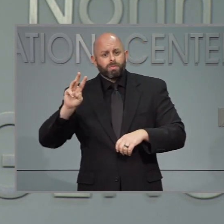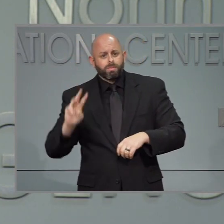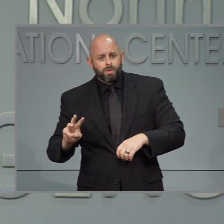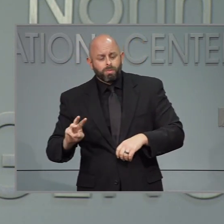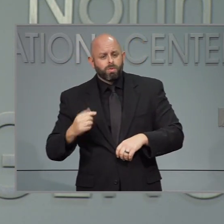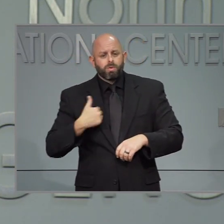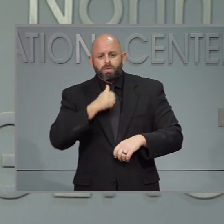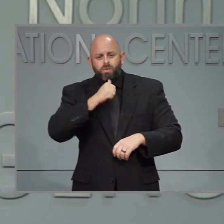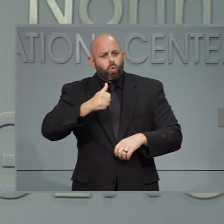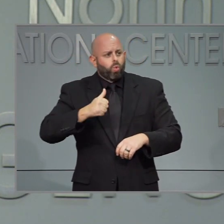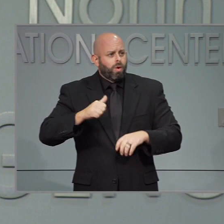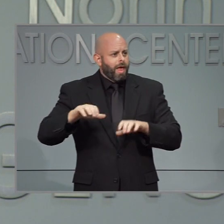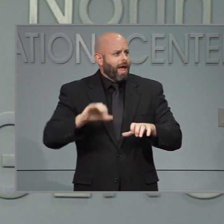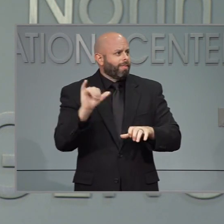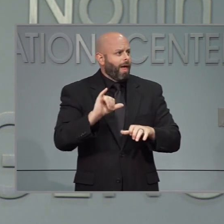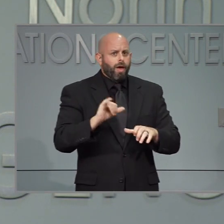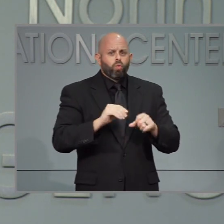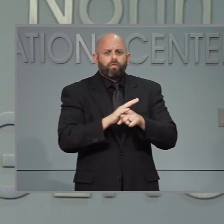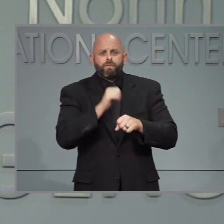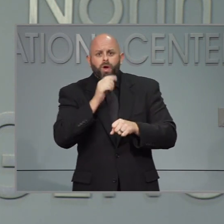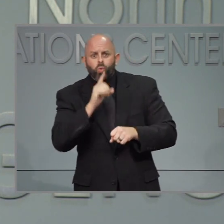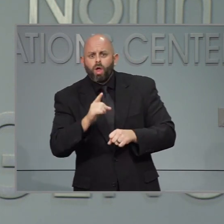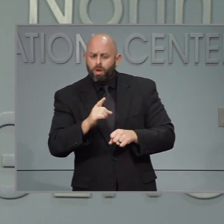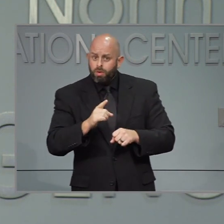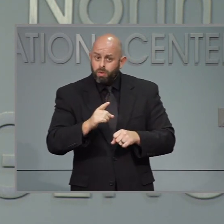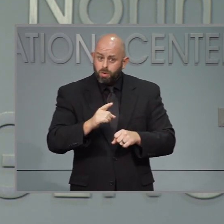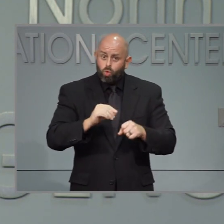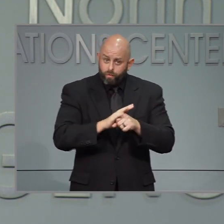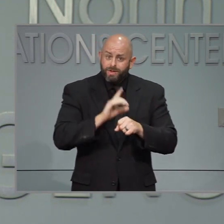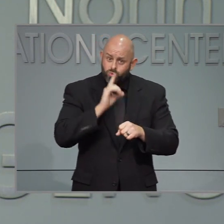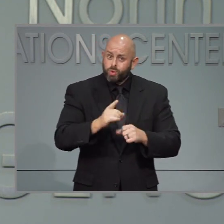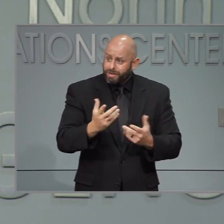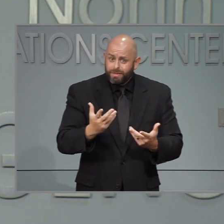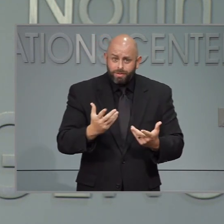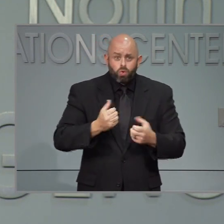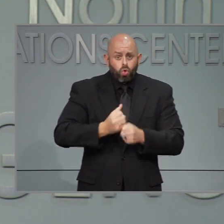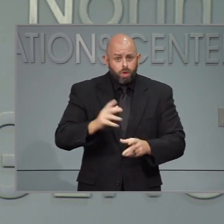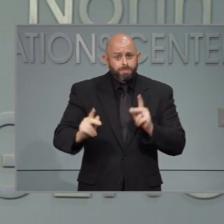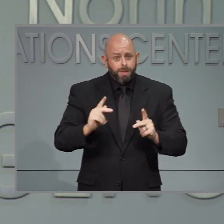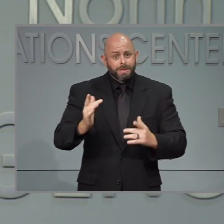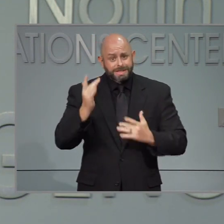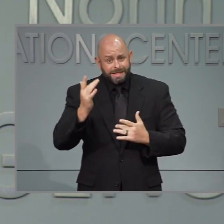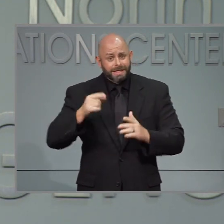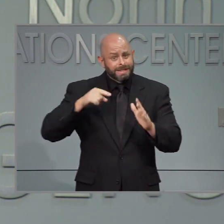economía y salir de la pandemia, no pretende es que no existe porque y si existe